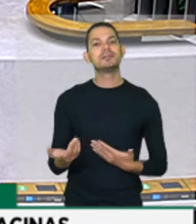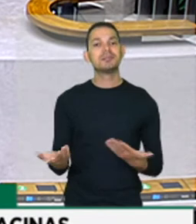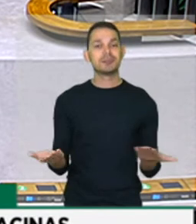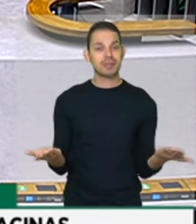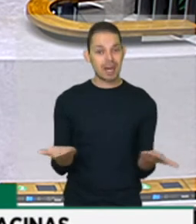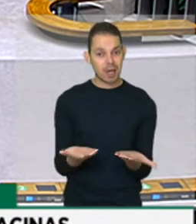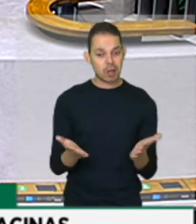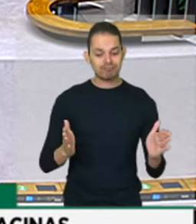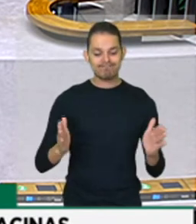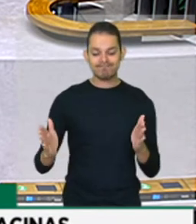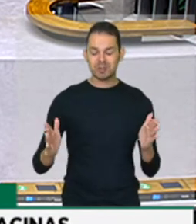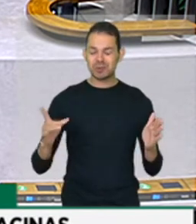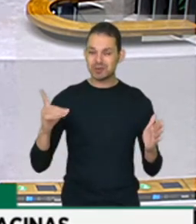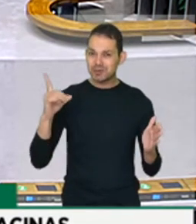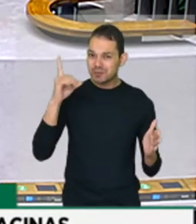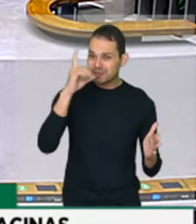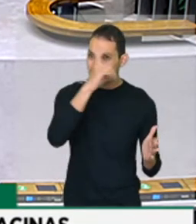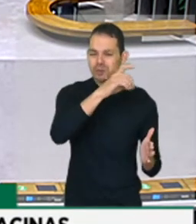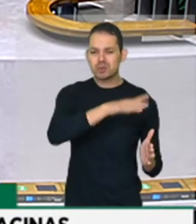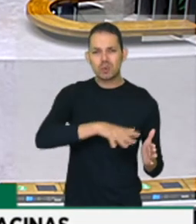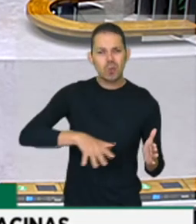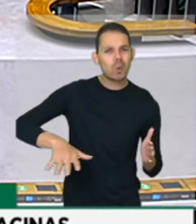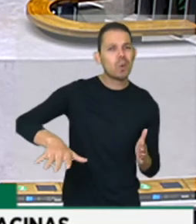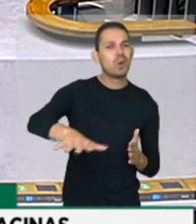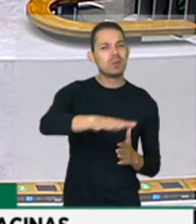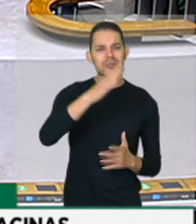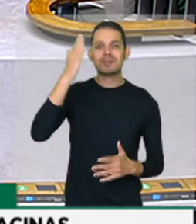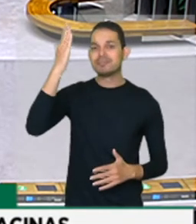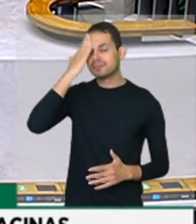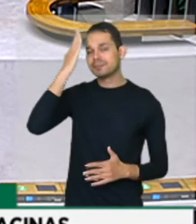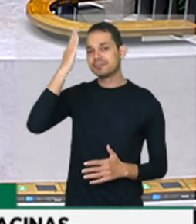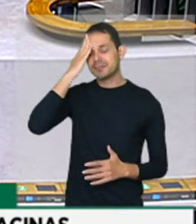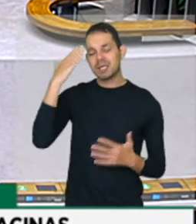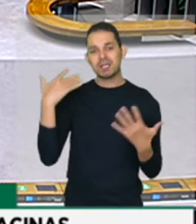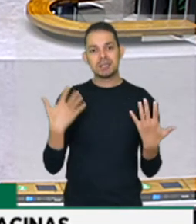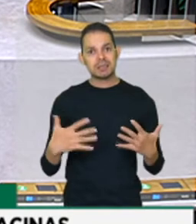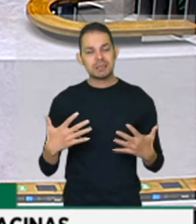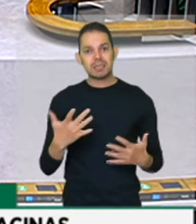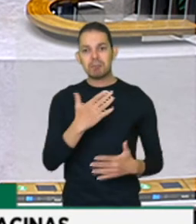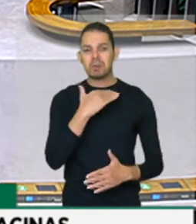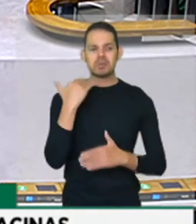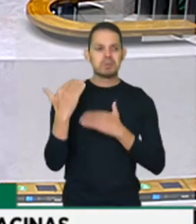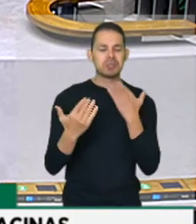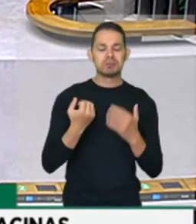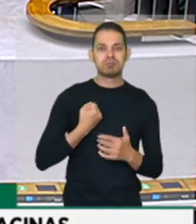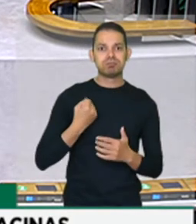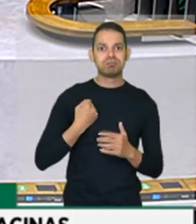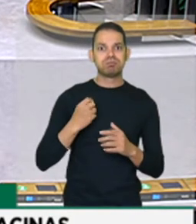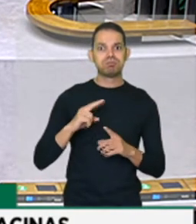CONTRA. DEPUTADO CORONEL [DEPUTADO]: SENHOR PRESIDENTE, BOA TARDE AO SENHOR E TODOS OS COLEGAS, NÓS ESTAMOS EM UM MOMENTO MUITO DIFÍCIL E TODOS NÓS SABEMOS OS NÚMEROS,